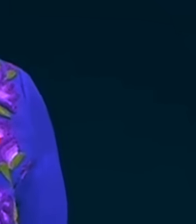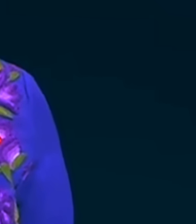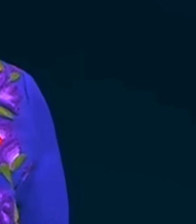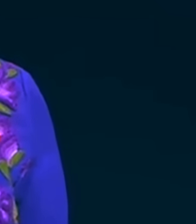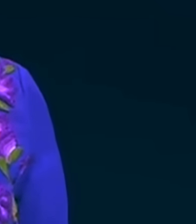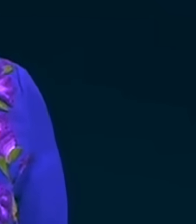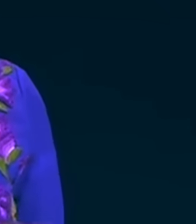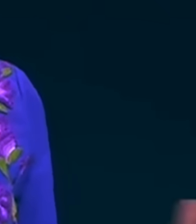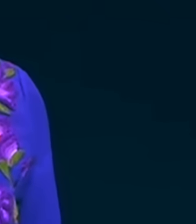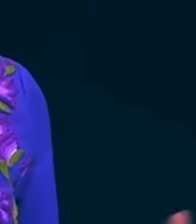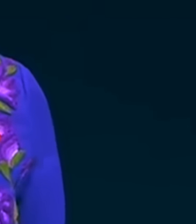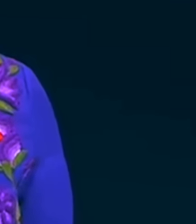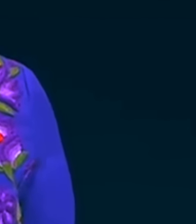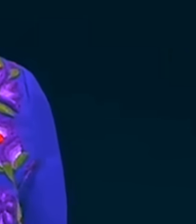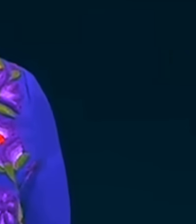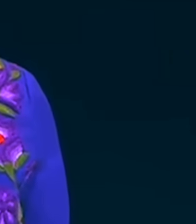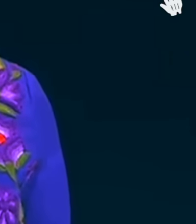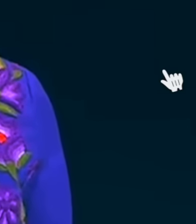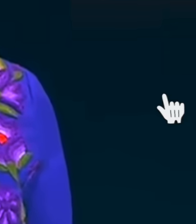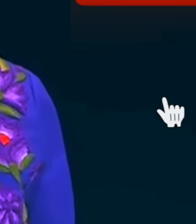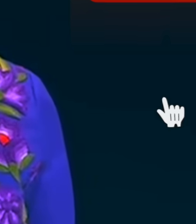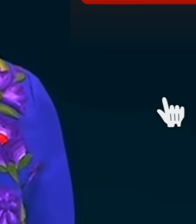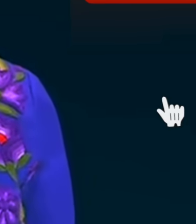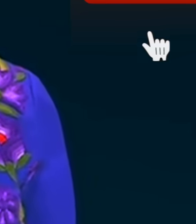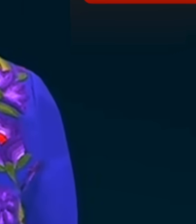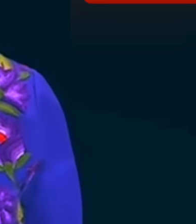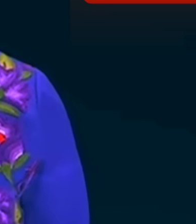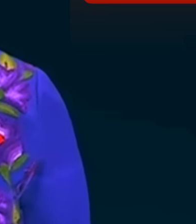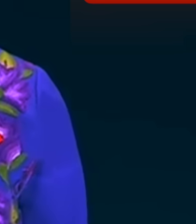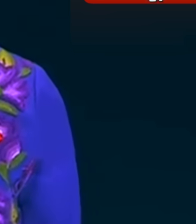aunque en esta ocasión con la ayuda de Estados Unidos y Canadá, aunque nuestro